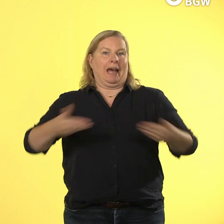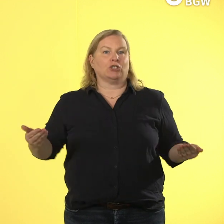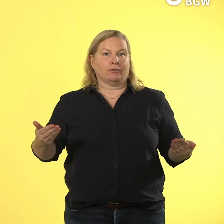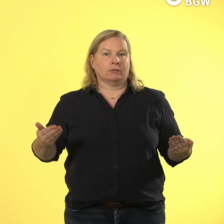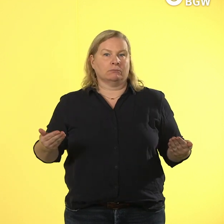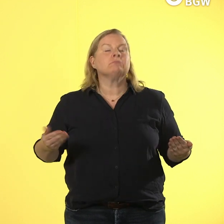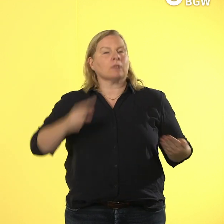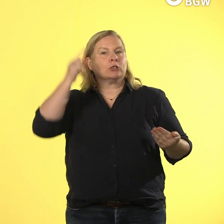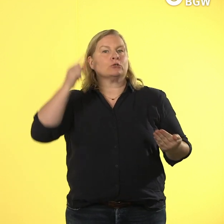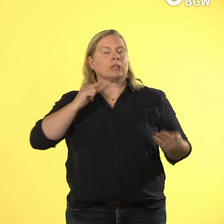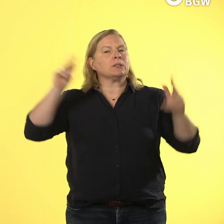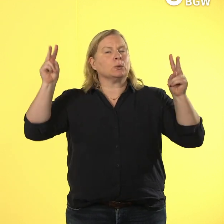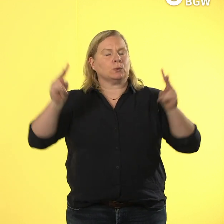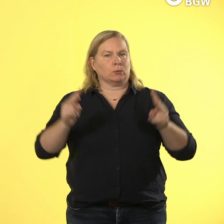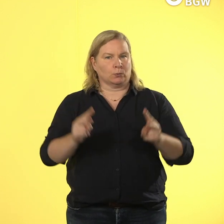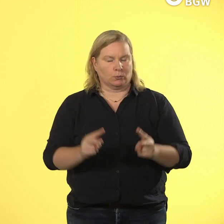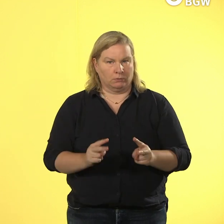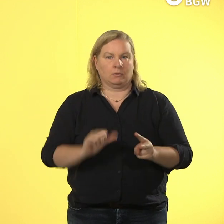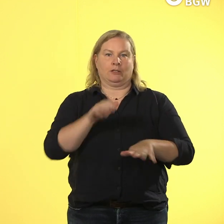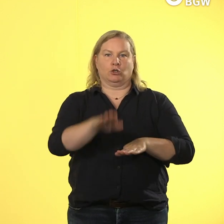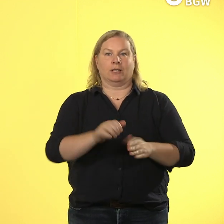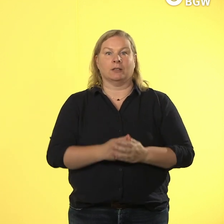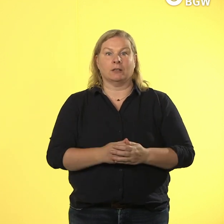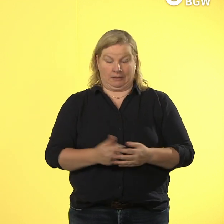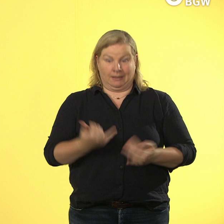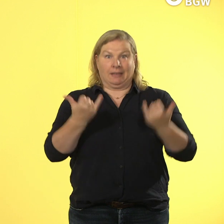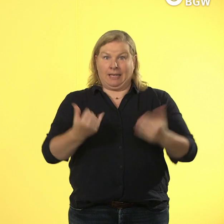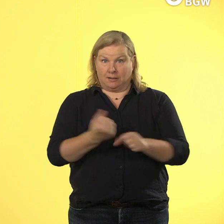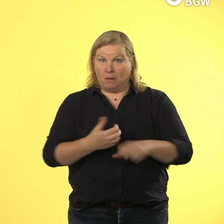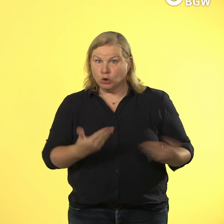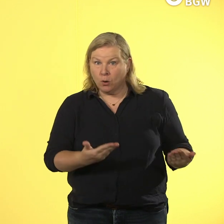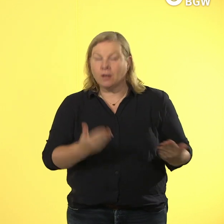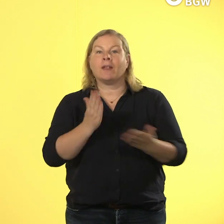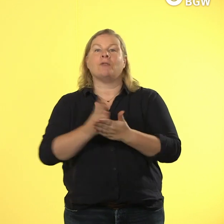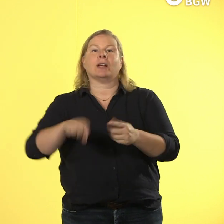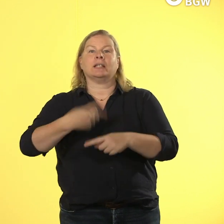Und danach mache ich ein Impulsreferat, ein Worst-Case-Szenario und ein Kontrastszenario als Ich-Intro.